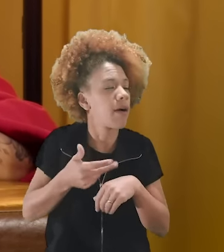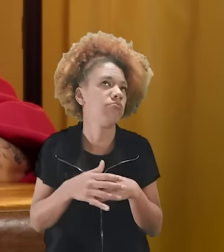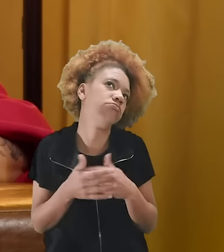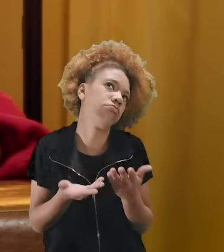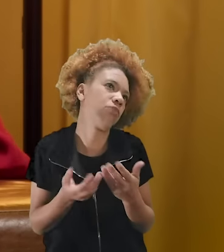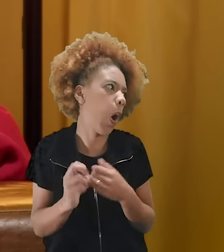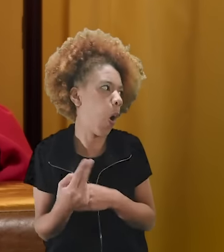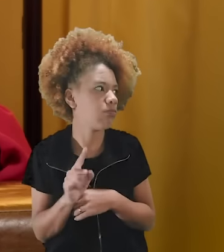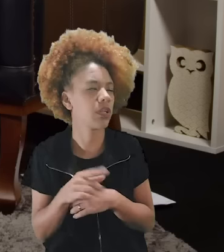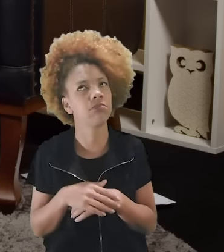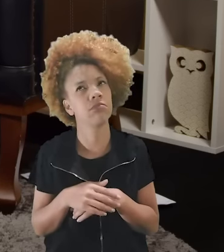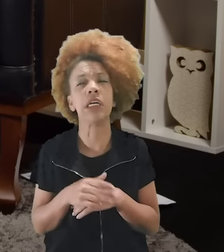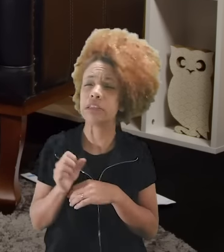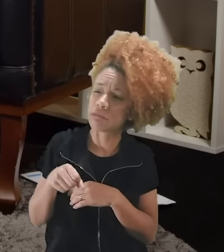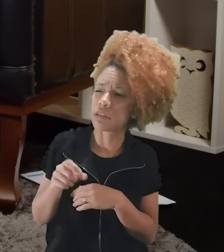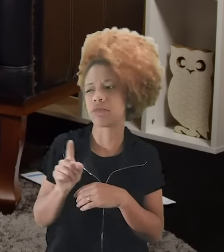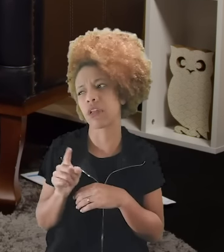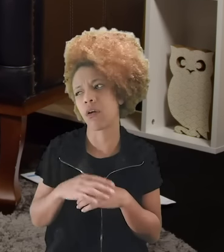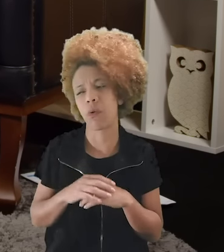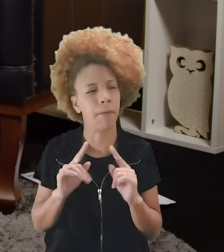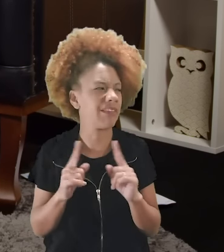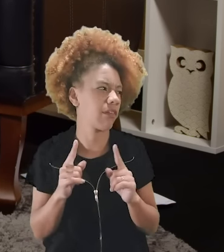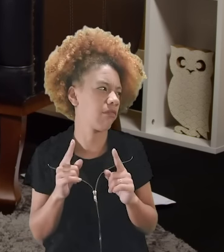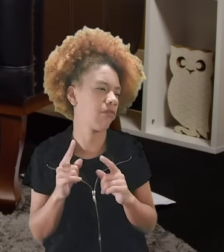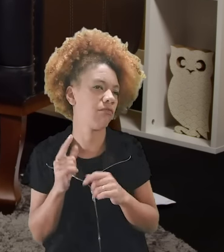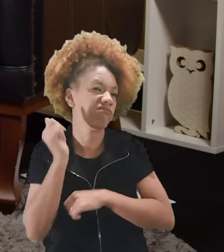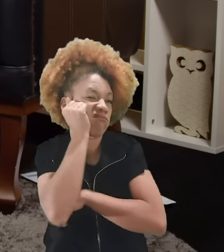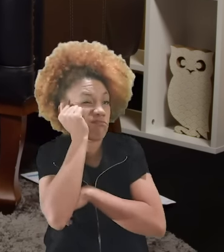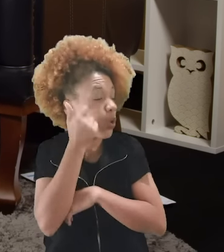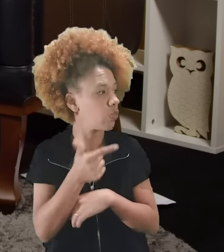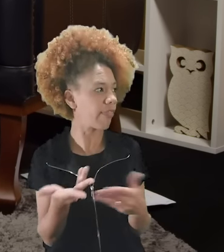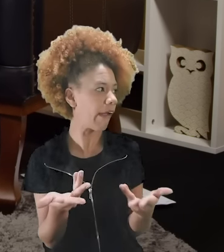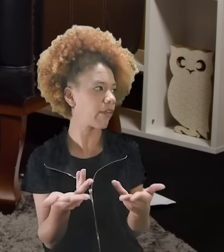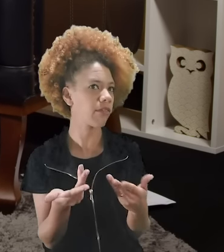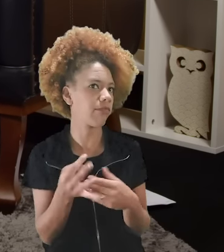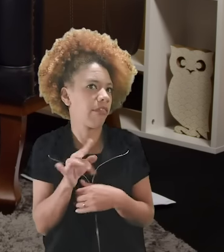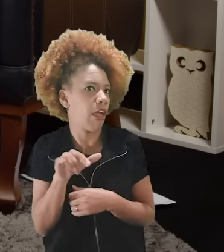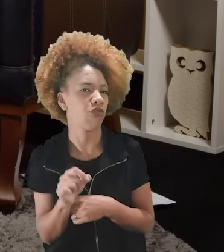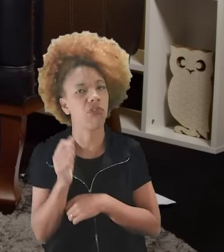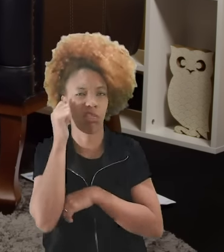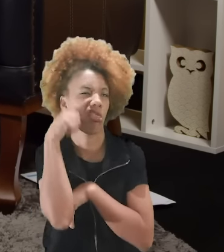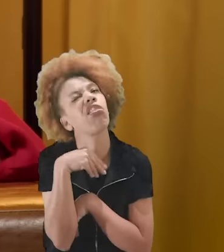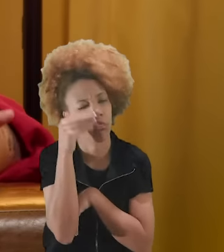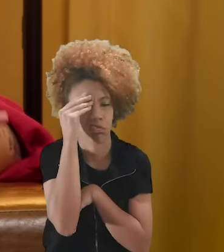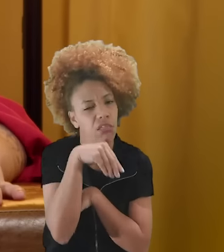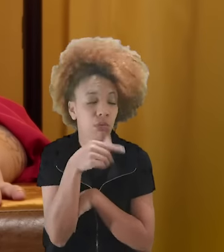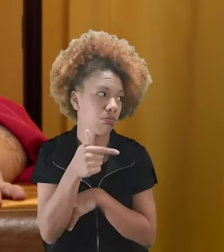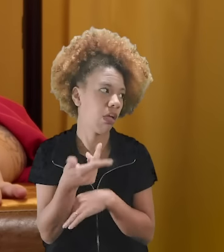dizer ou não sim não é não tem tédio no jogo não tem tédio cara não tem tédio não tem tédio pelo